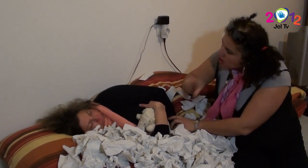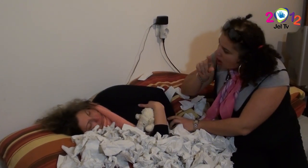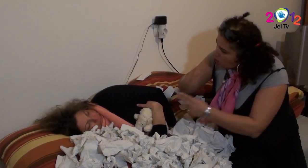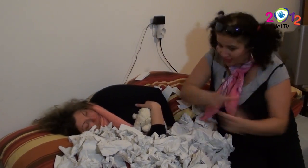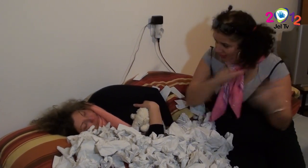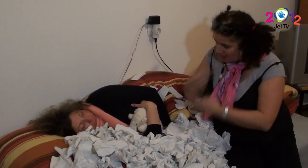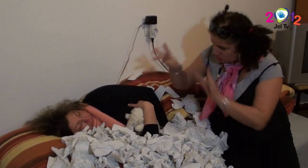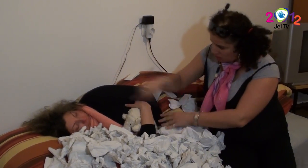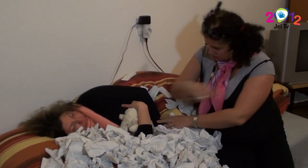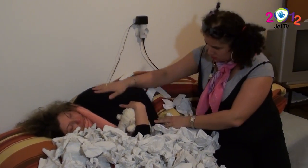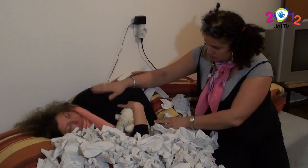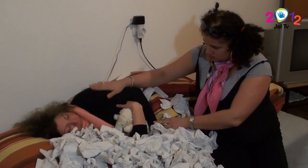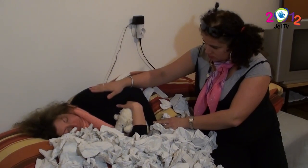Kató néni itt van látogatóban.